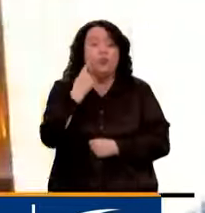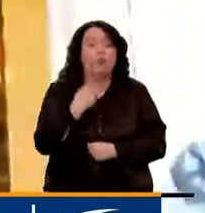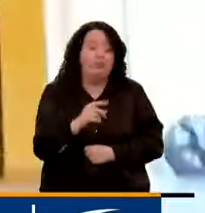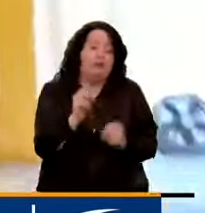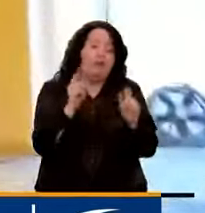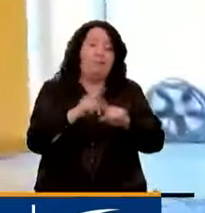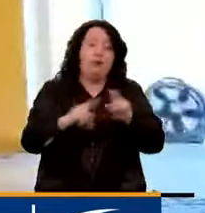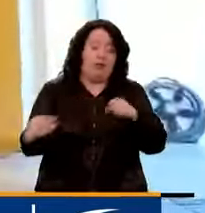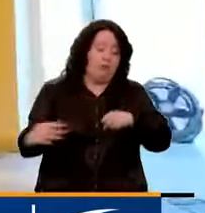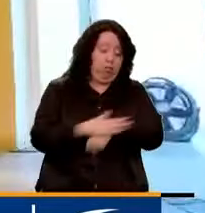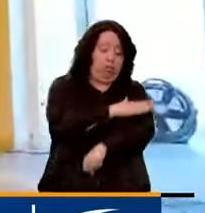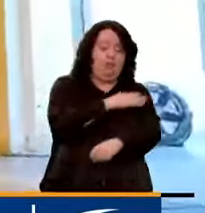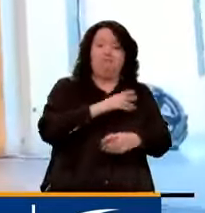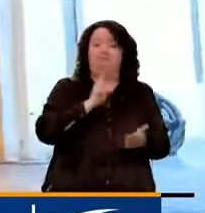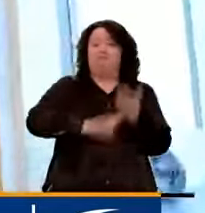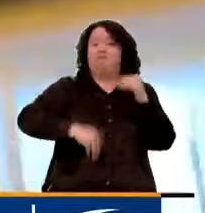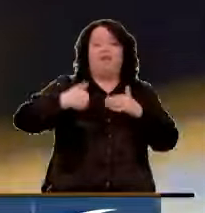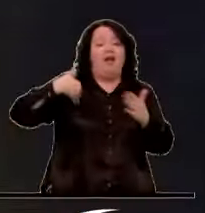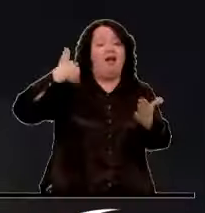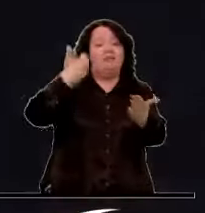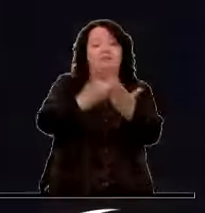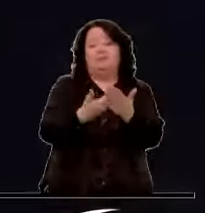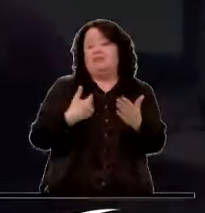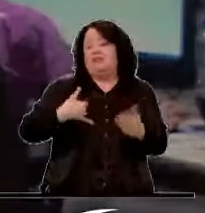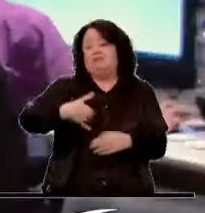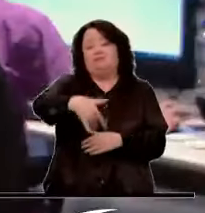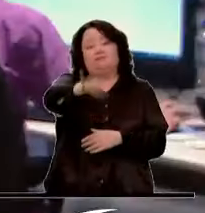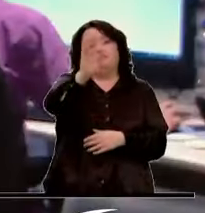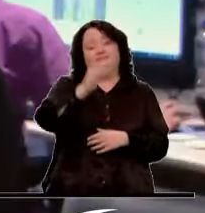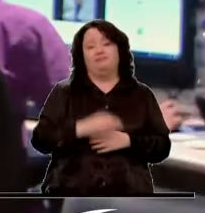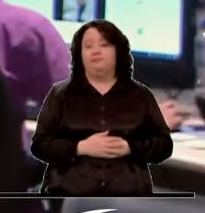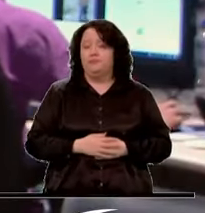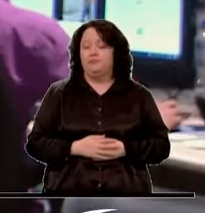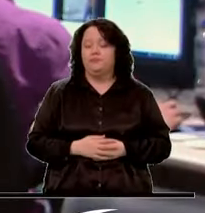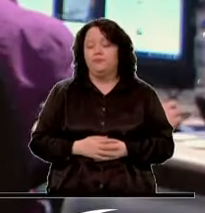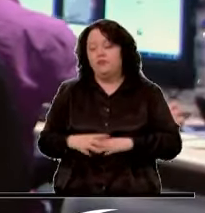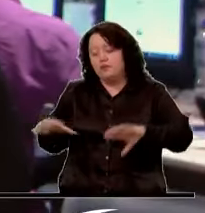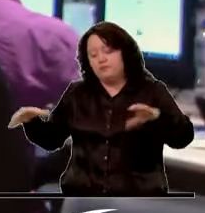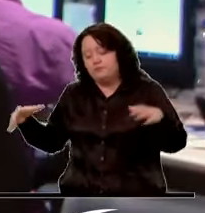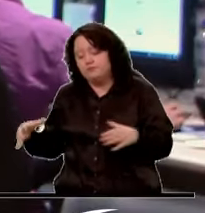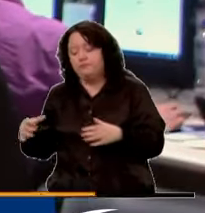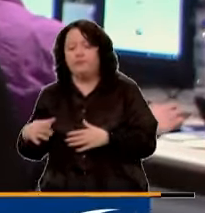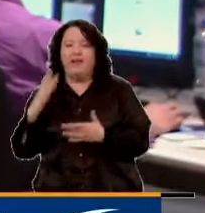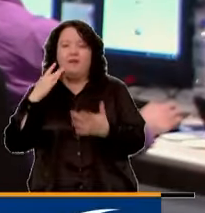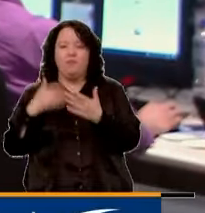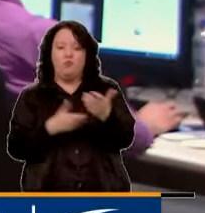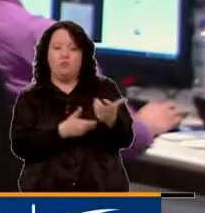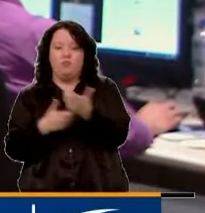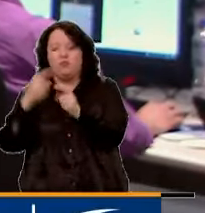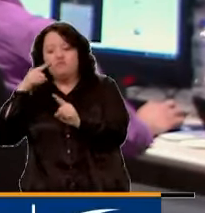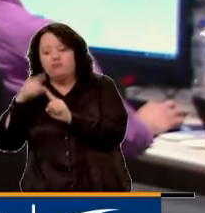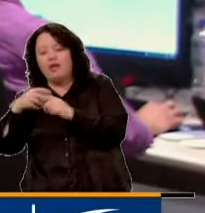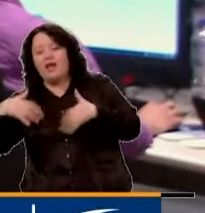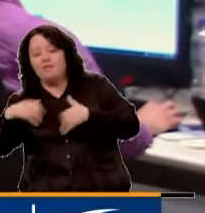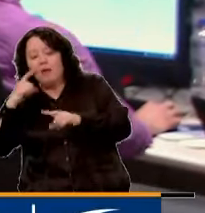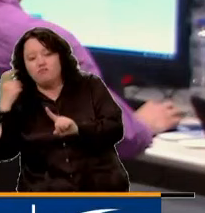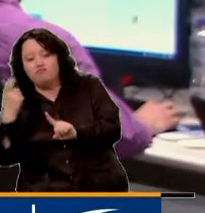a su alrededor, y no ha vuelto a casa, la Nochebuena es para pasar en familia, disfrutar de las festividades y no lamentarse por una quemadura el uso de la